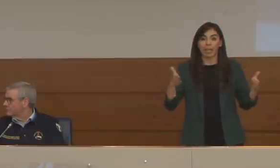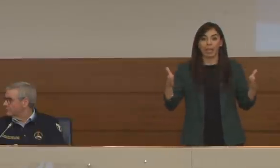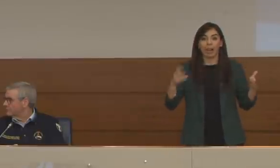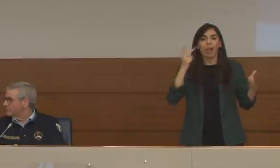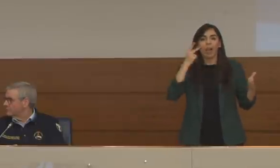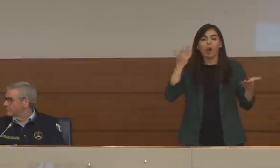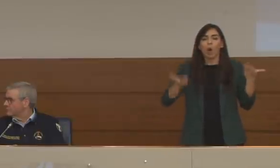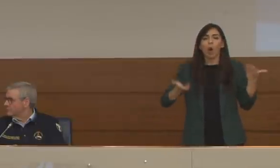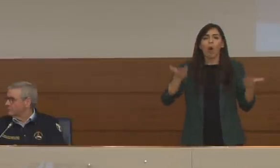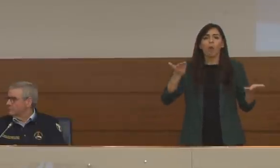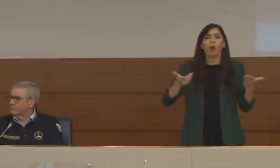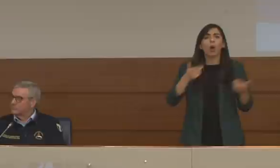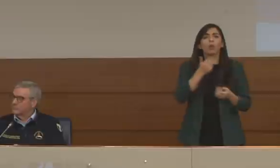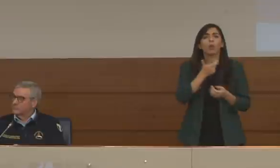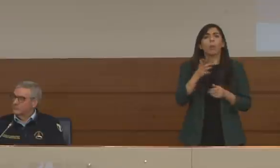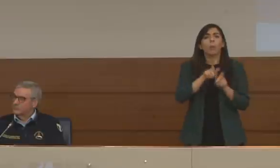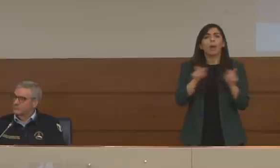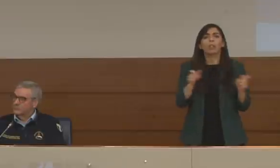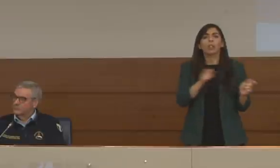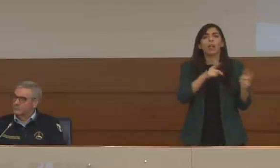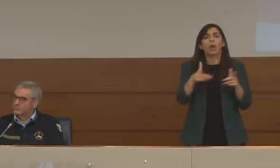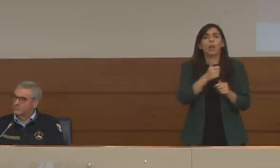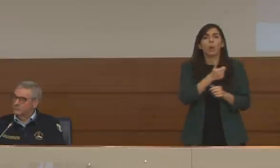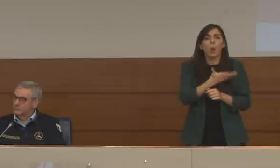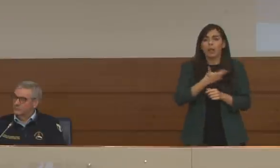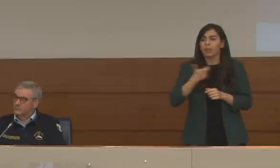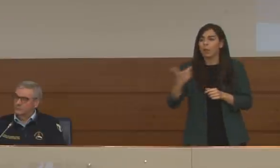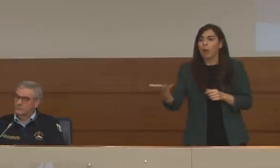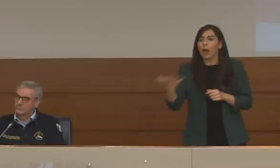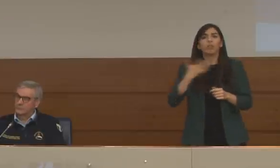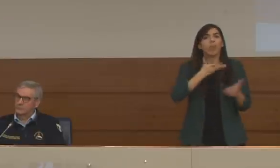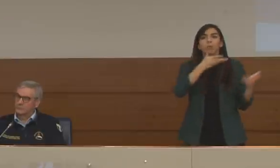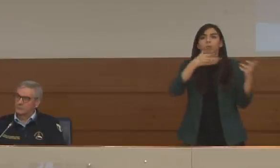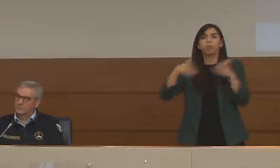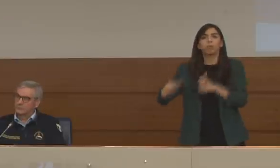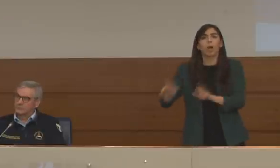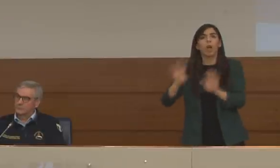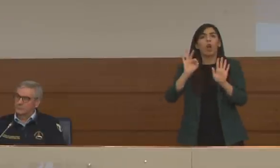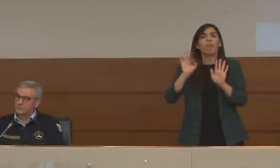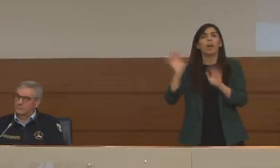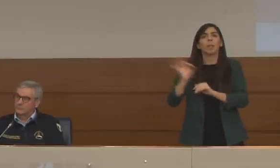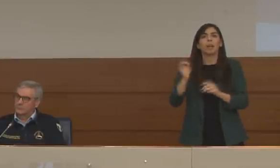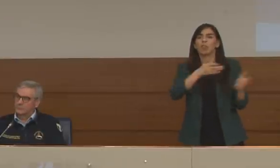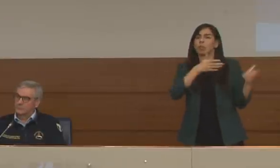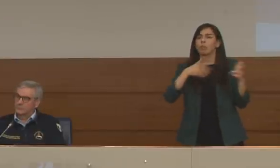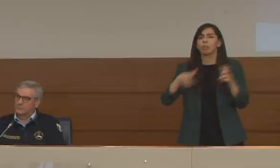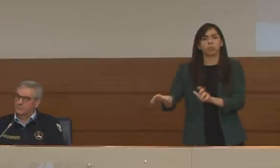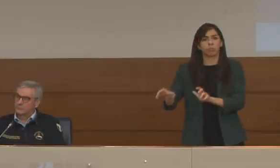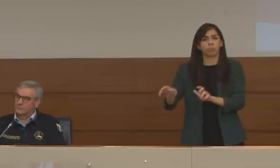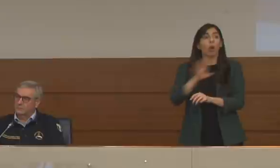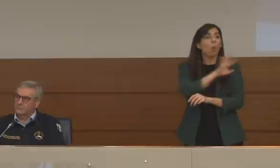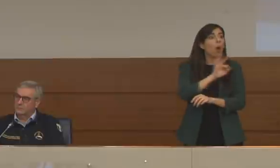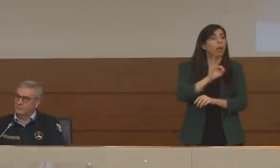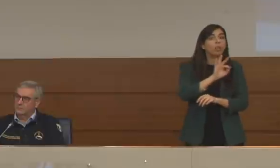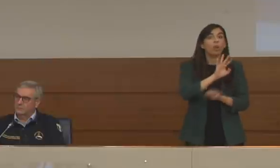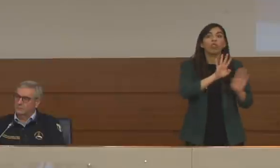ricoverati, abbiamo una riduzione di oltre il 90%, essendo andati da 409 a 27.